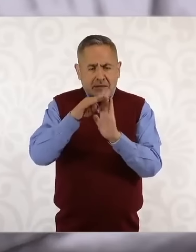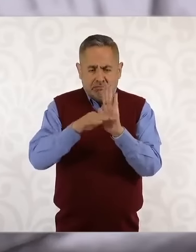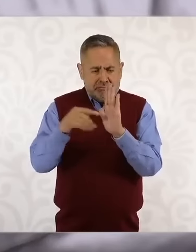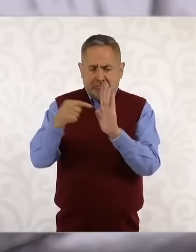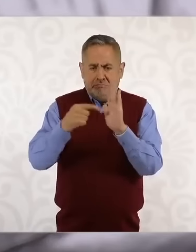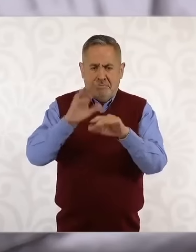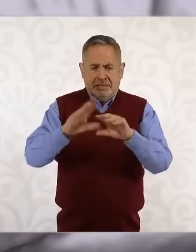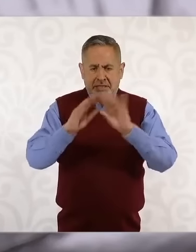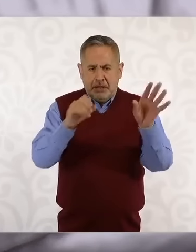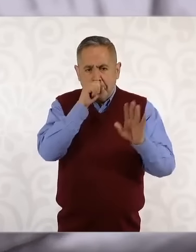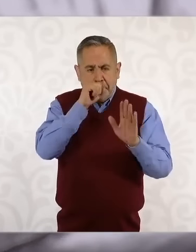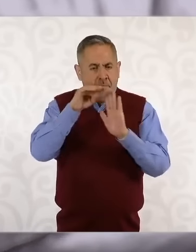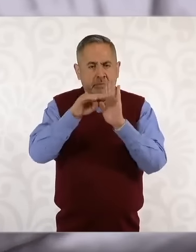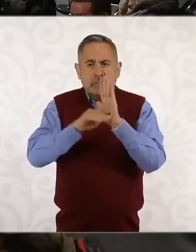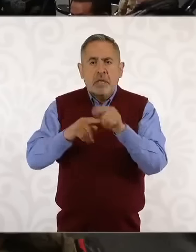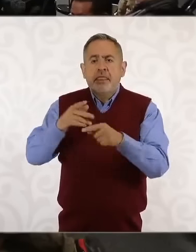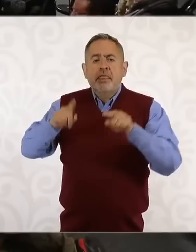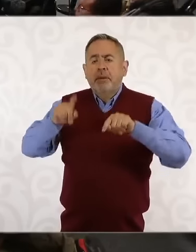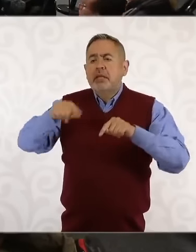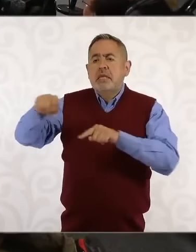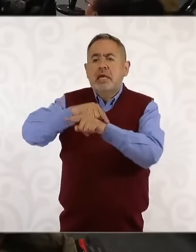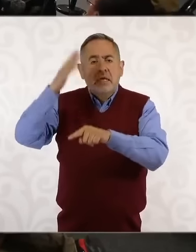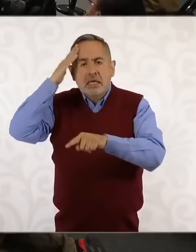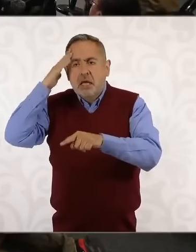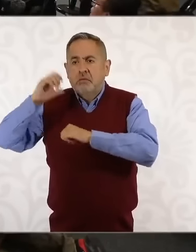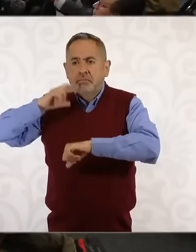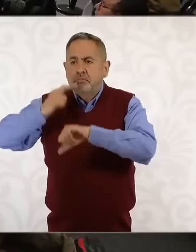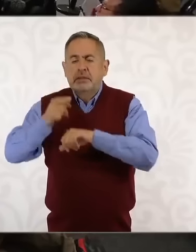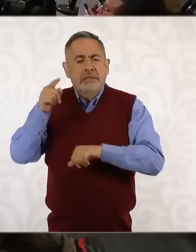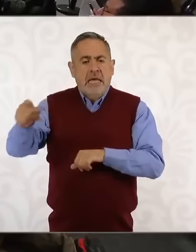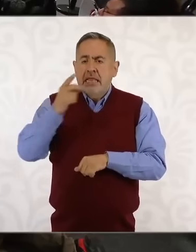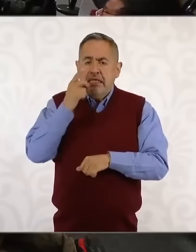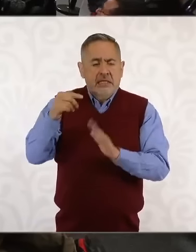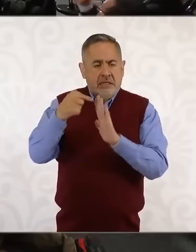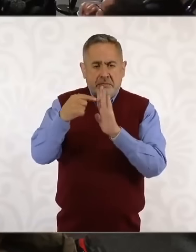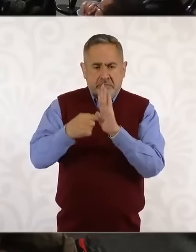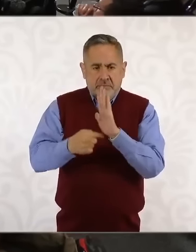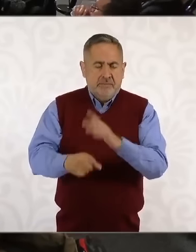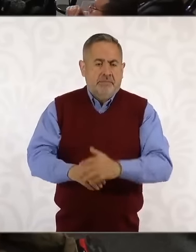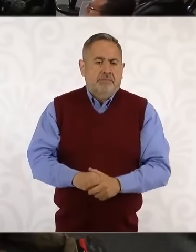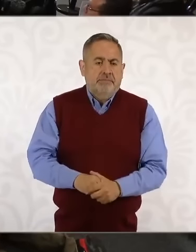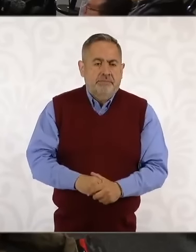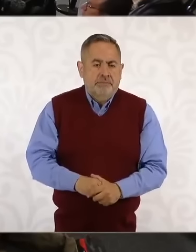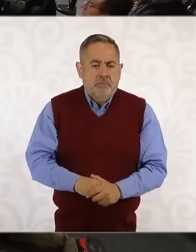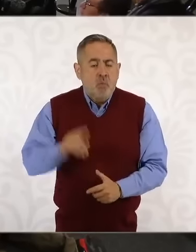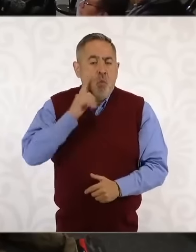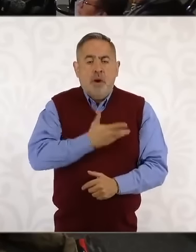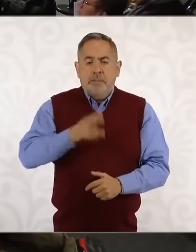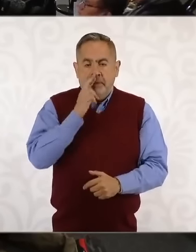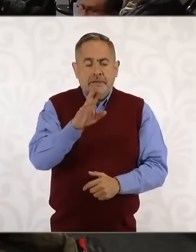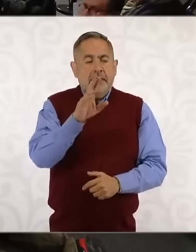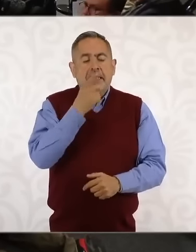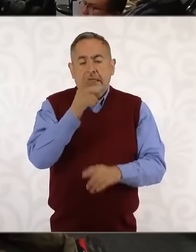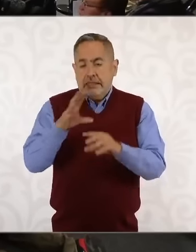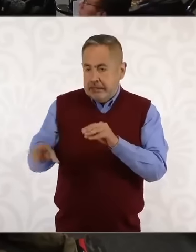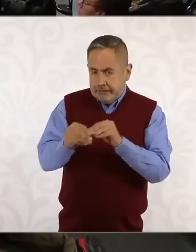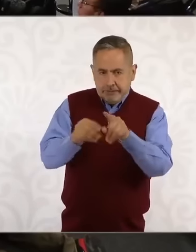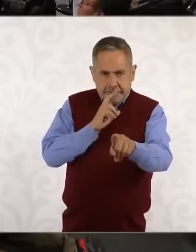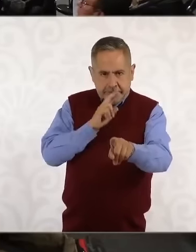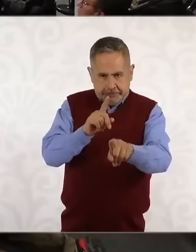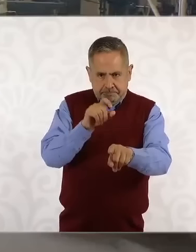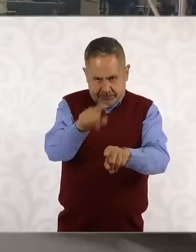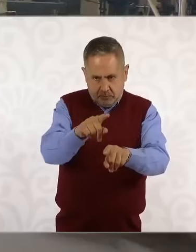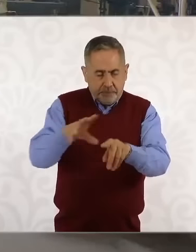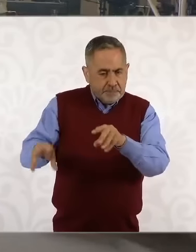nos indique la cabeza de sector. Muchas gracias. Para la es una visión distinta. Tiene que nosotros